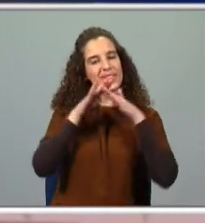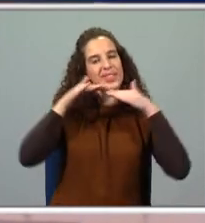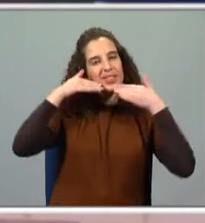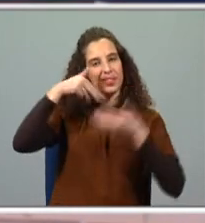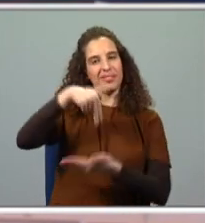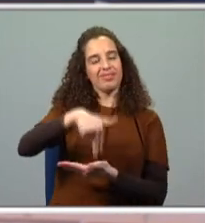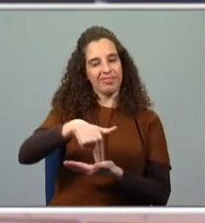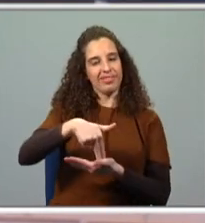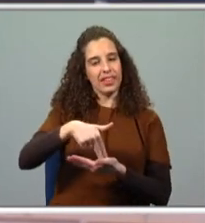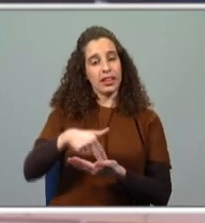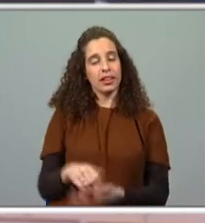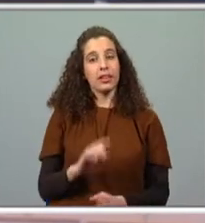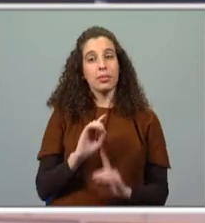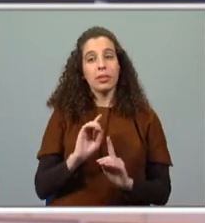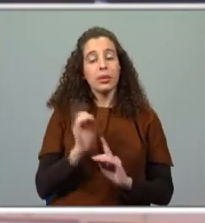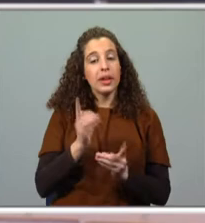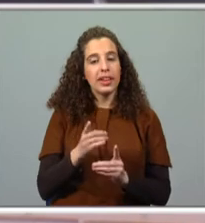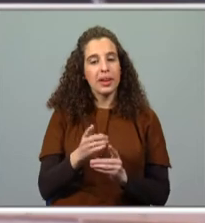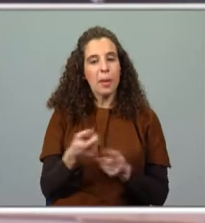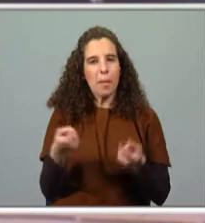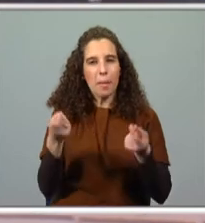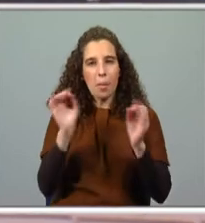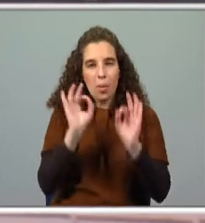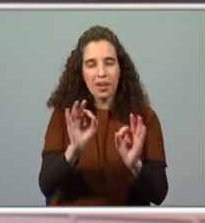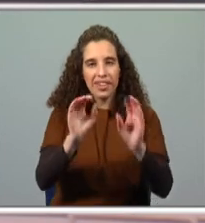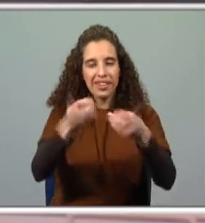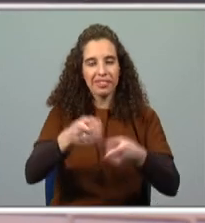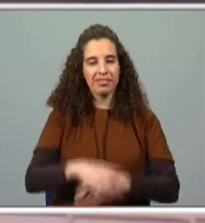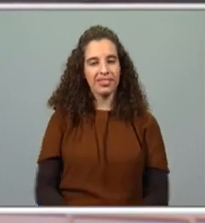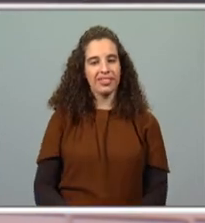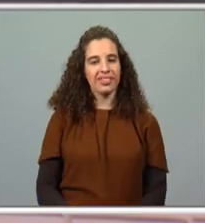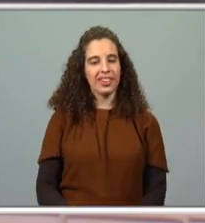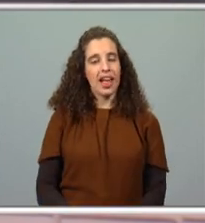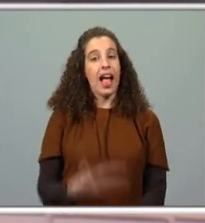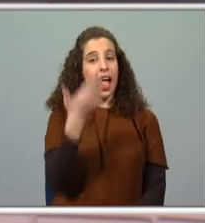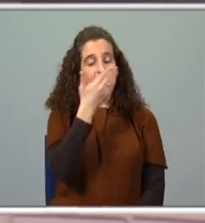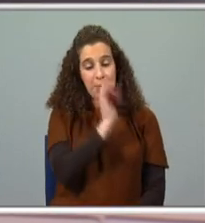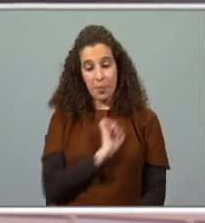lado e ficamos aqui muito prontos para começar a nossa bloco Vamos então 我們已經準備好了開始我們的街區讓我們走吧